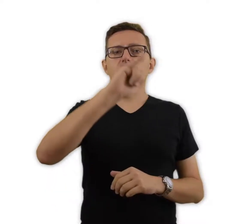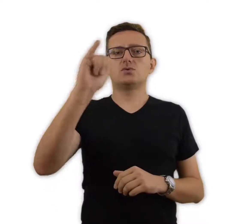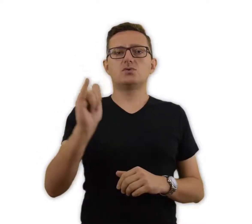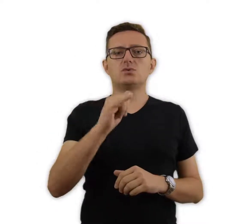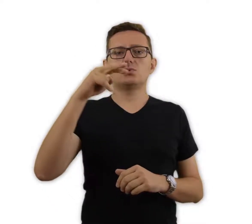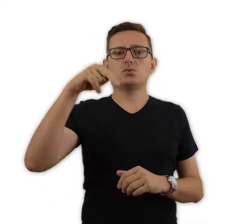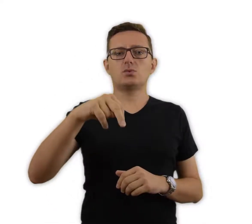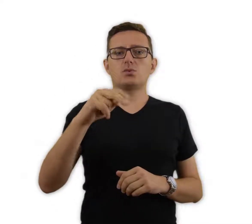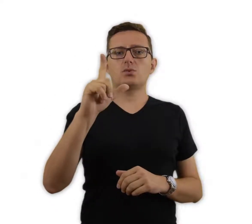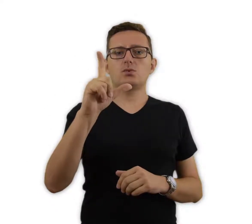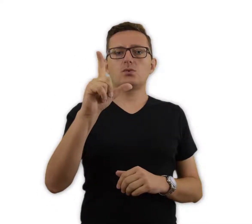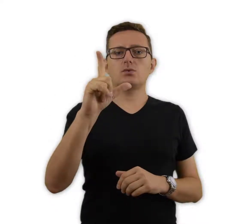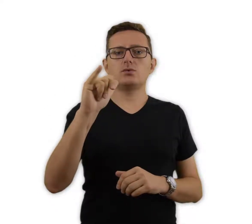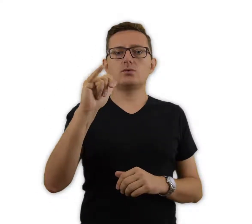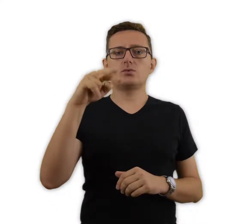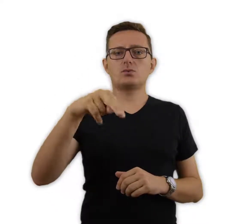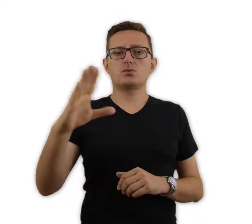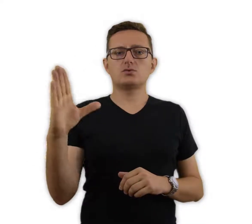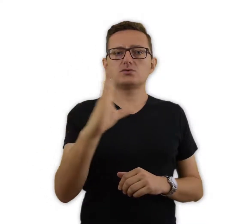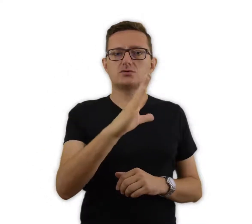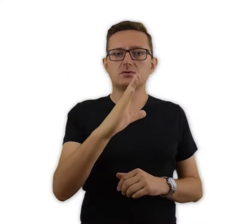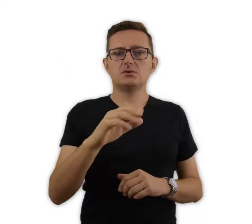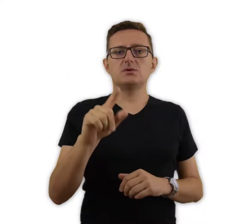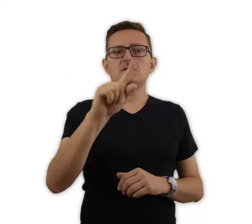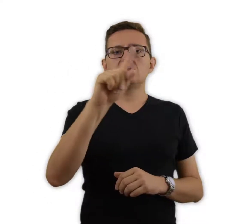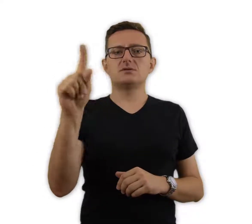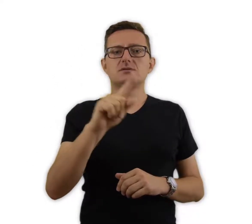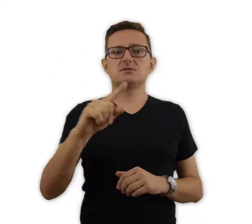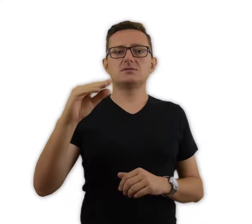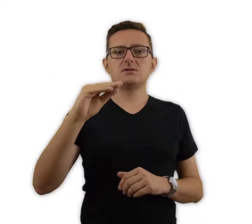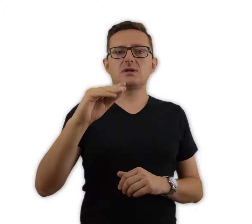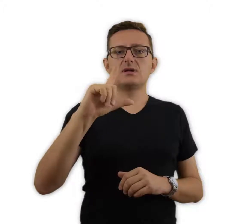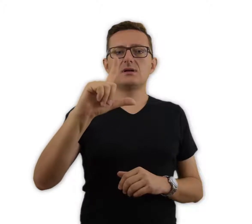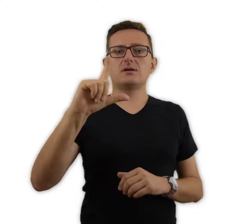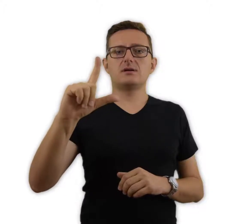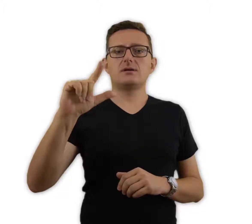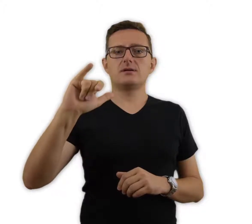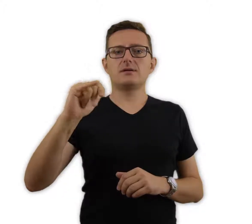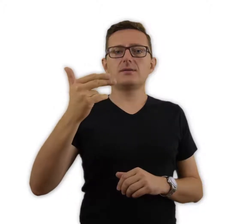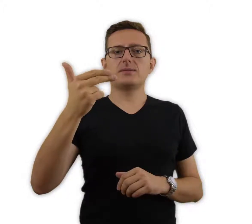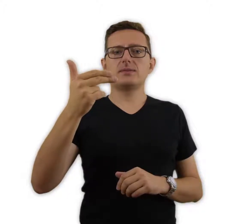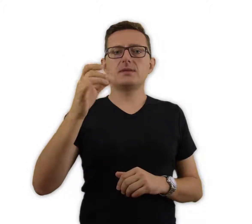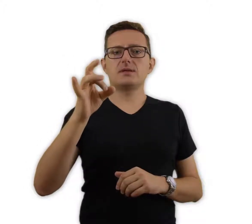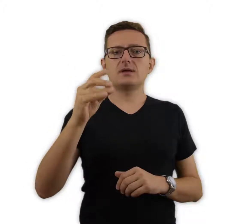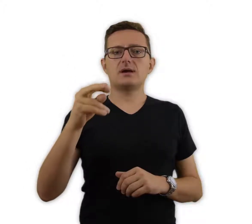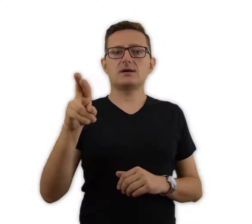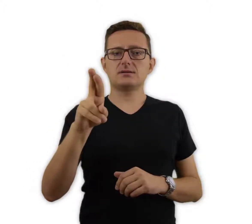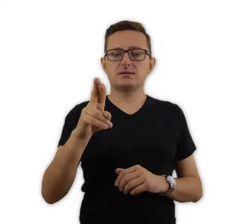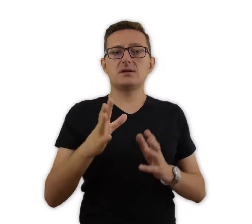Juliusz Zellinger.